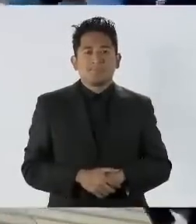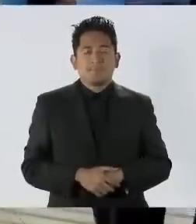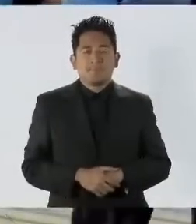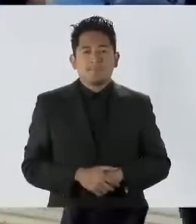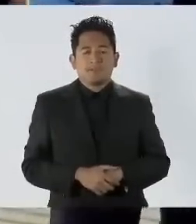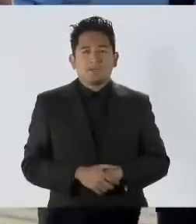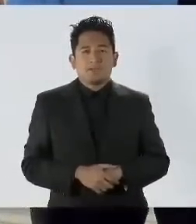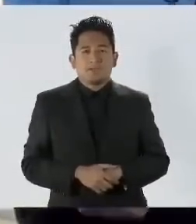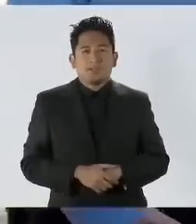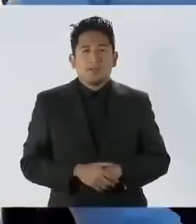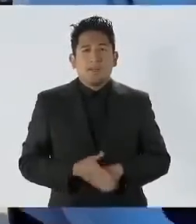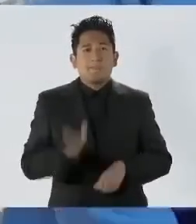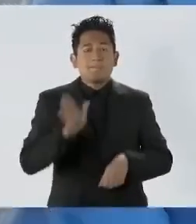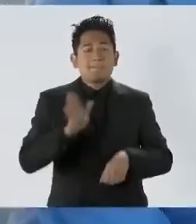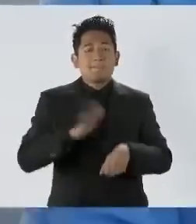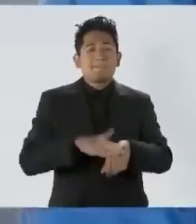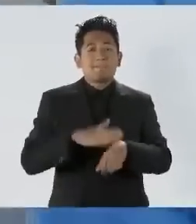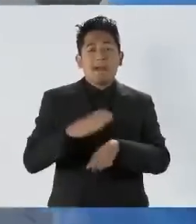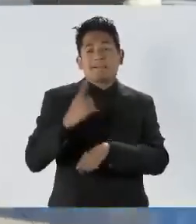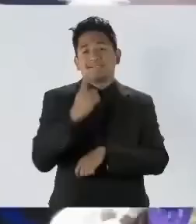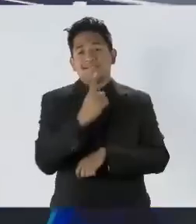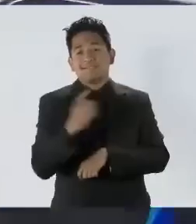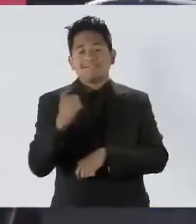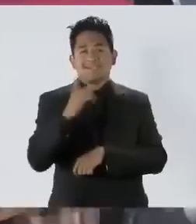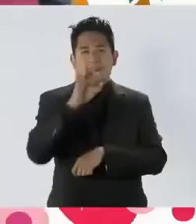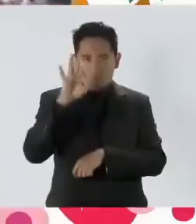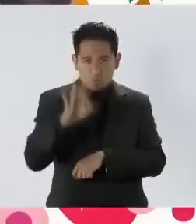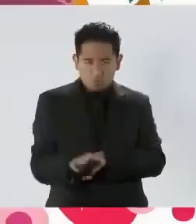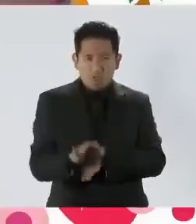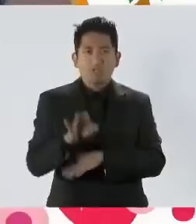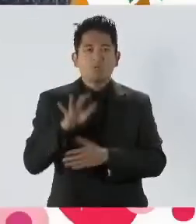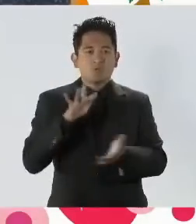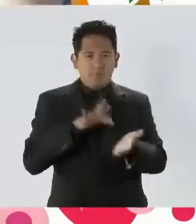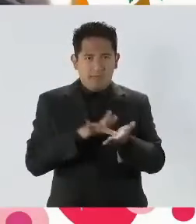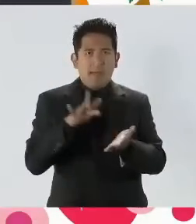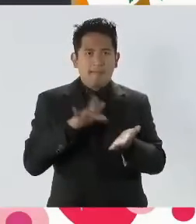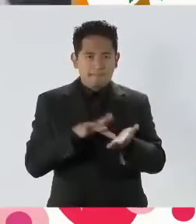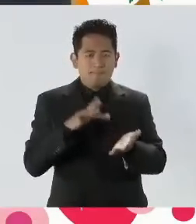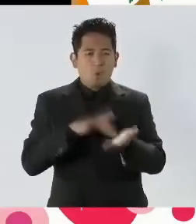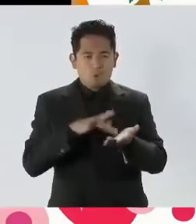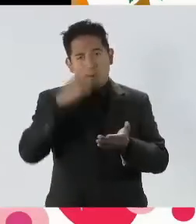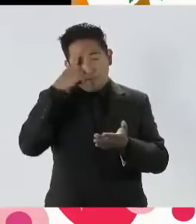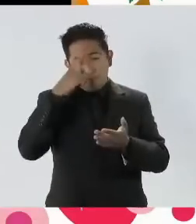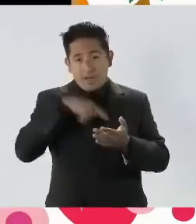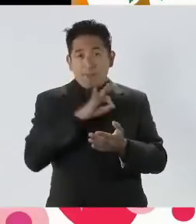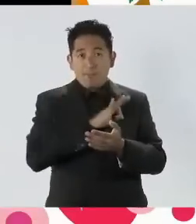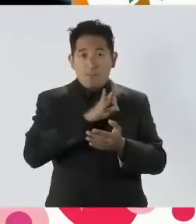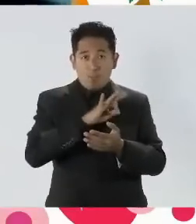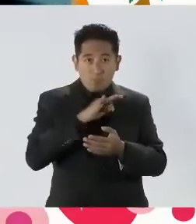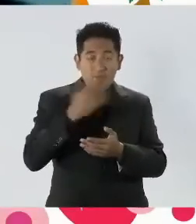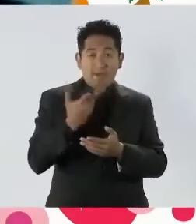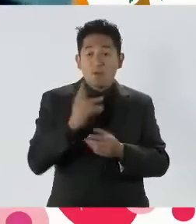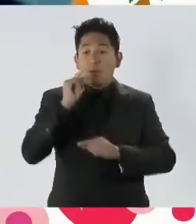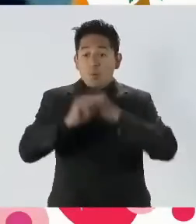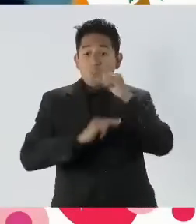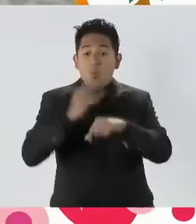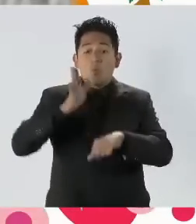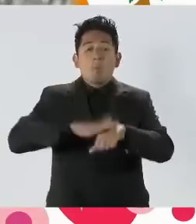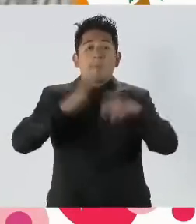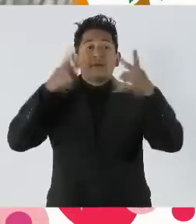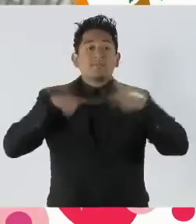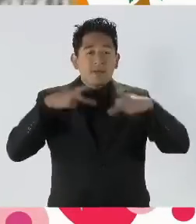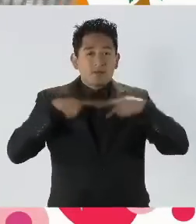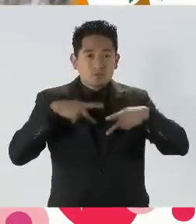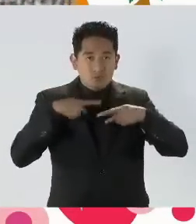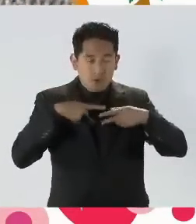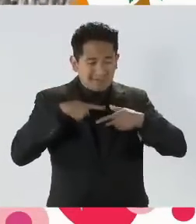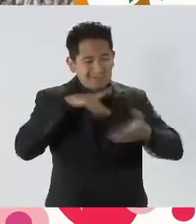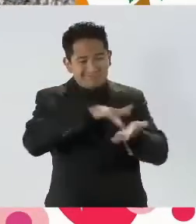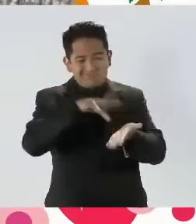beneficiarios y vamos a seguirlo creciendo hasta que sea universal en cuanto a salud impulsaremos